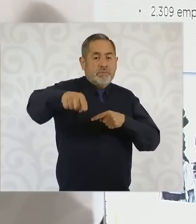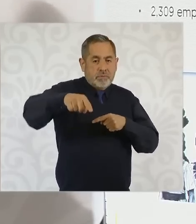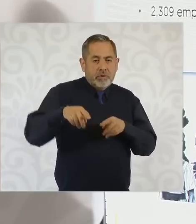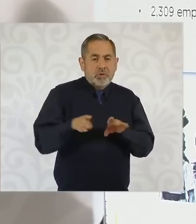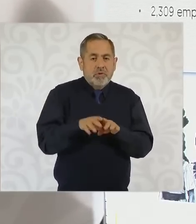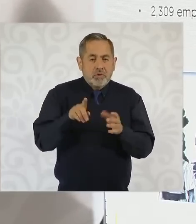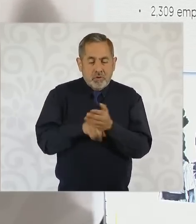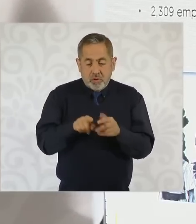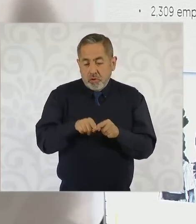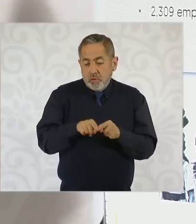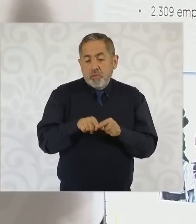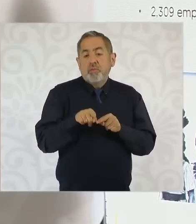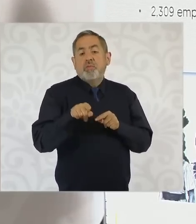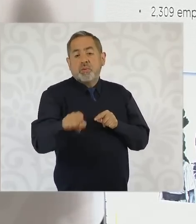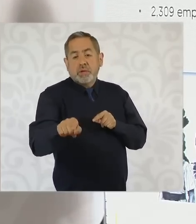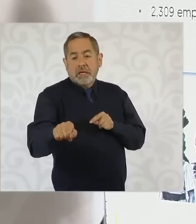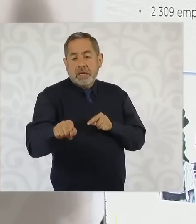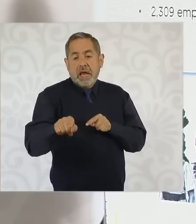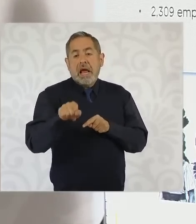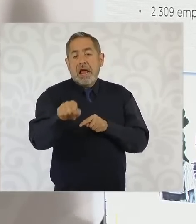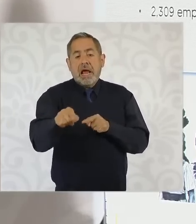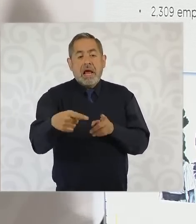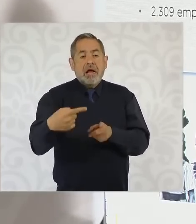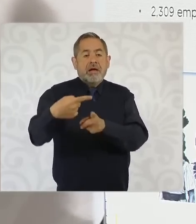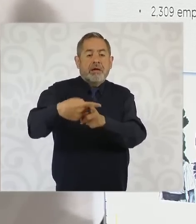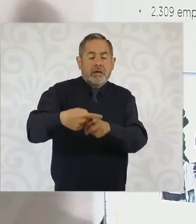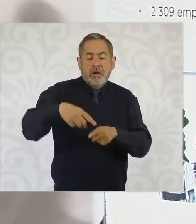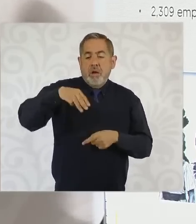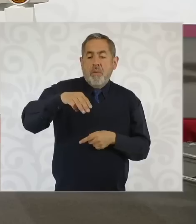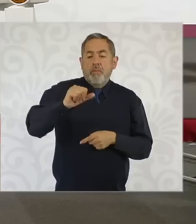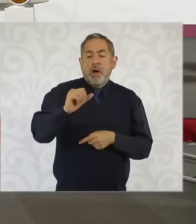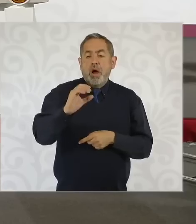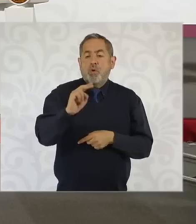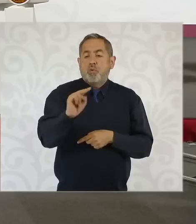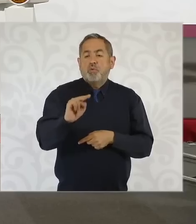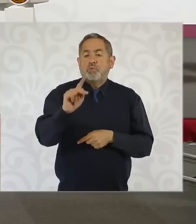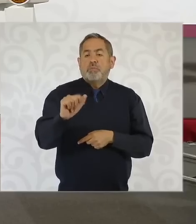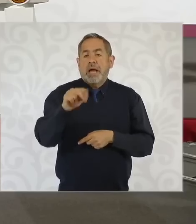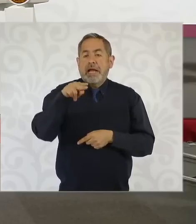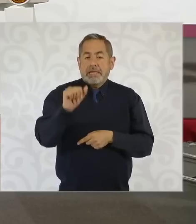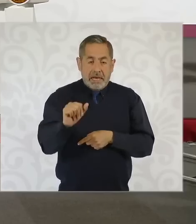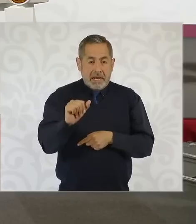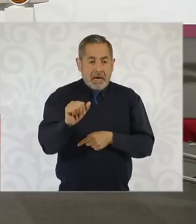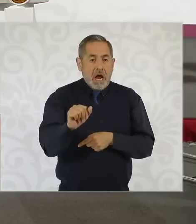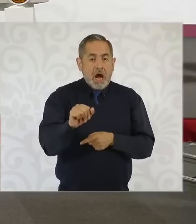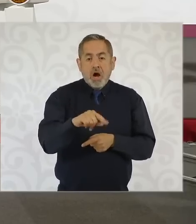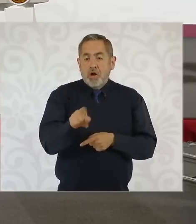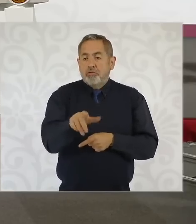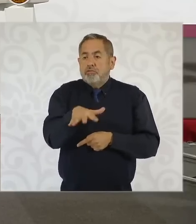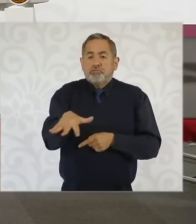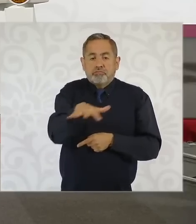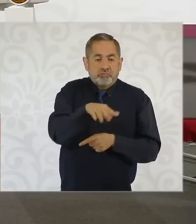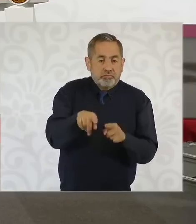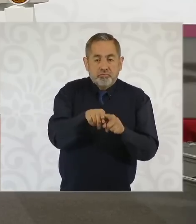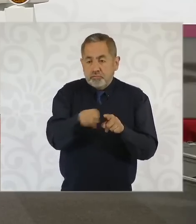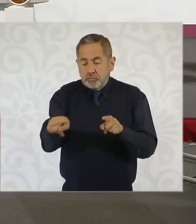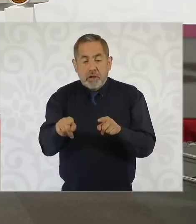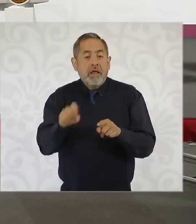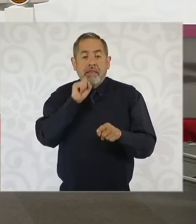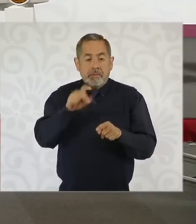conecta con la eh macuspana Escárcega Y con toda esta zona y viene desde Villahermosa y nos lleva